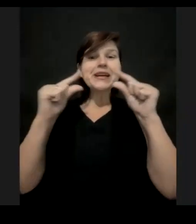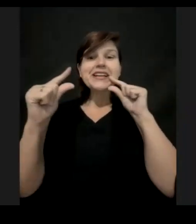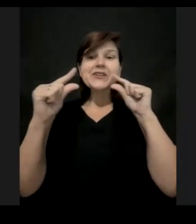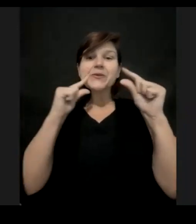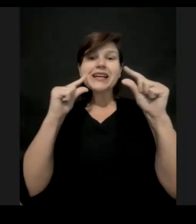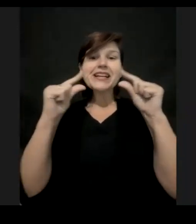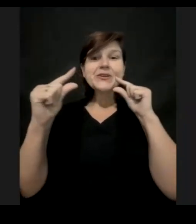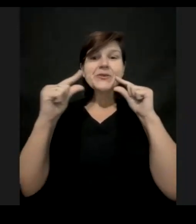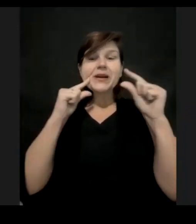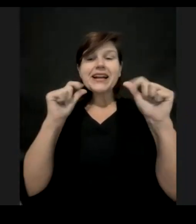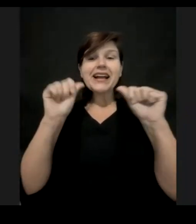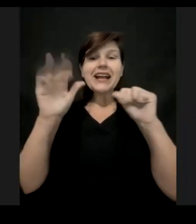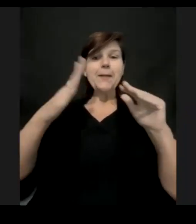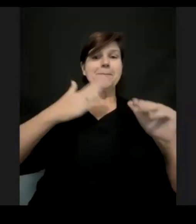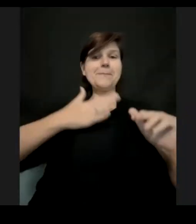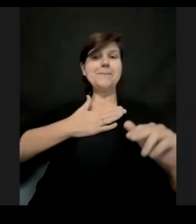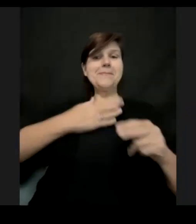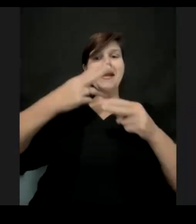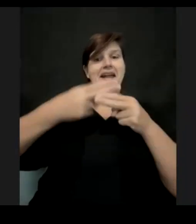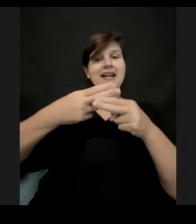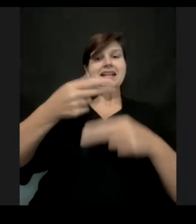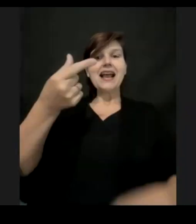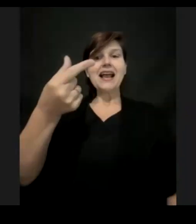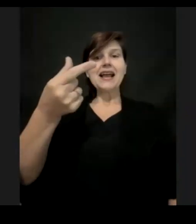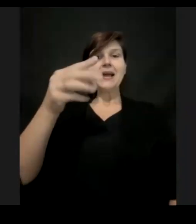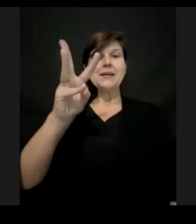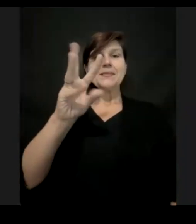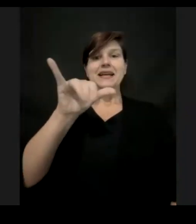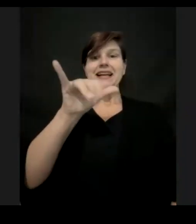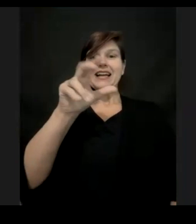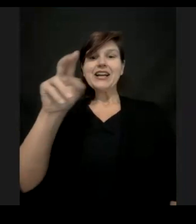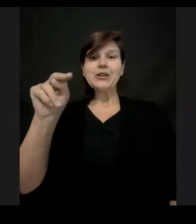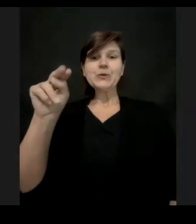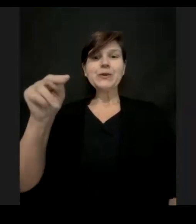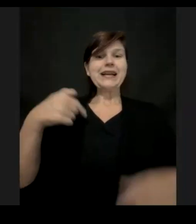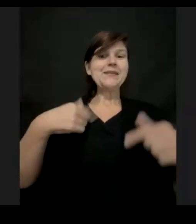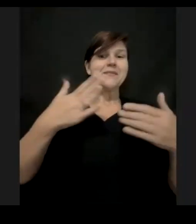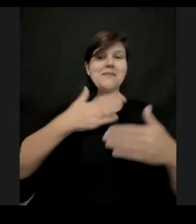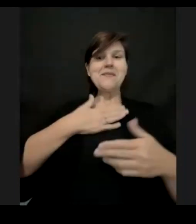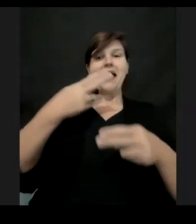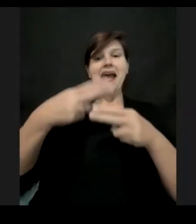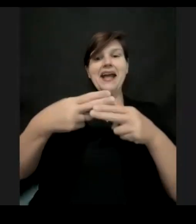My name is Gwyn Gwyn, Gwyn Gwyn, Gwynnie, Gwyn Gwyn. A-Gwyn Gwyn, Gwyn Gwyn, Gwynnie, Gwyn Gwyn.